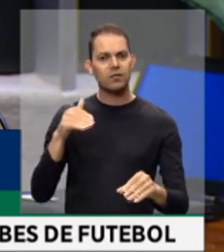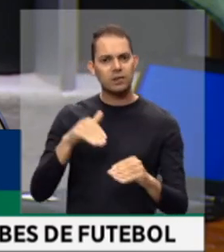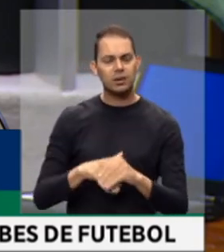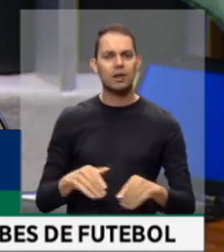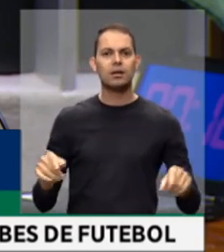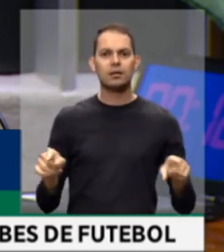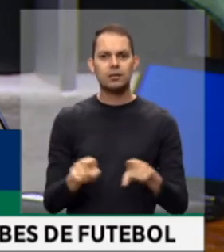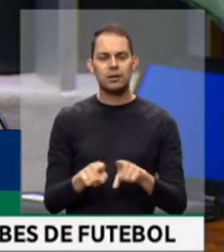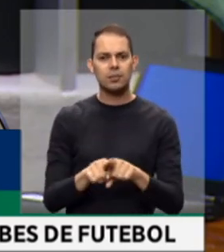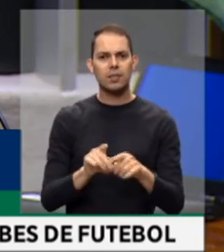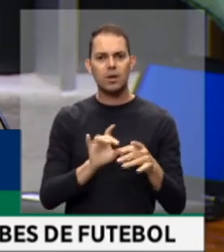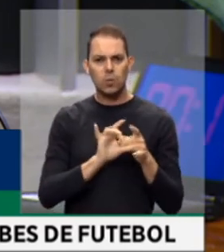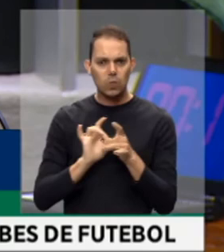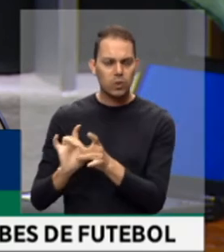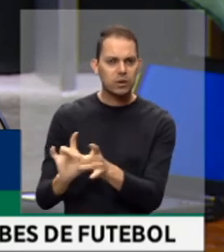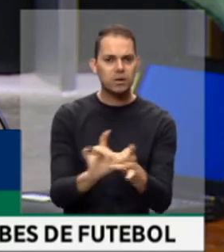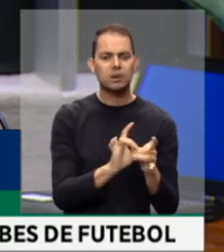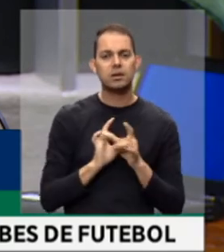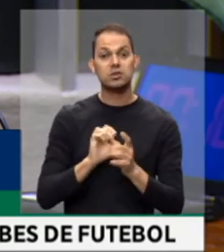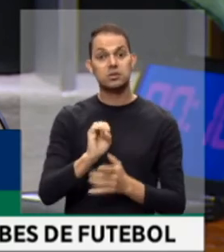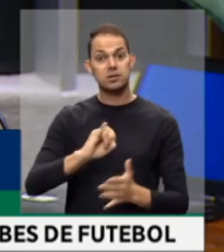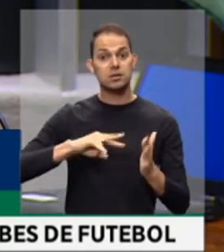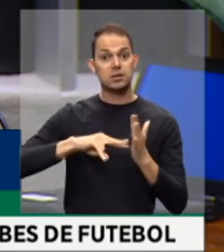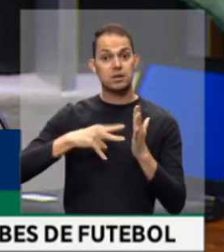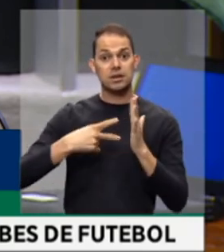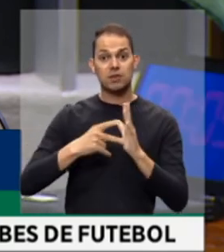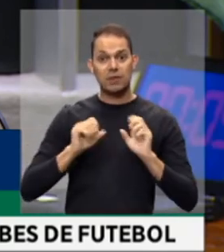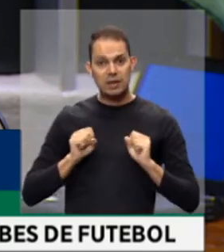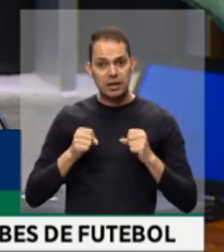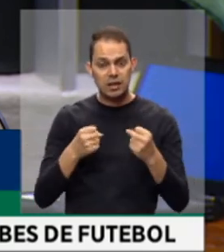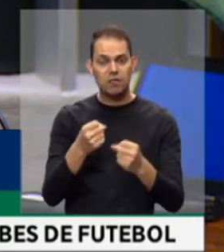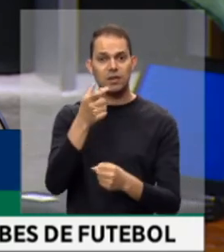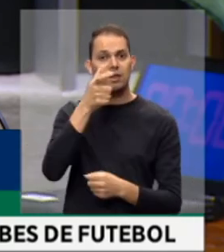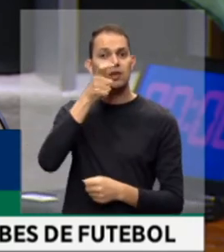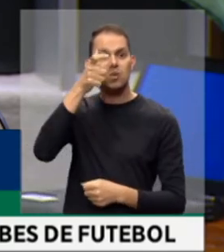IDEIAS DIFERENTES . VOTAR DIFERENTEMENTE EM MUITOS MOMENTOS, MAS VOTAR TAMBÉM